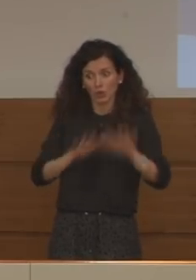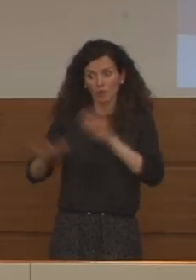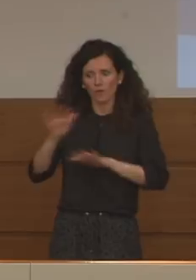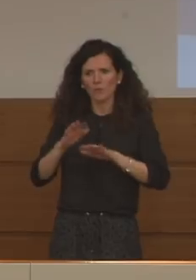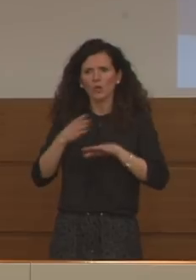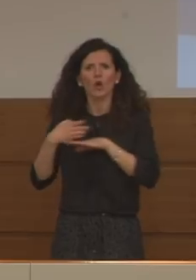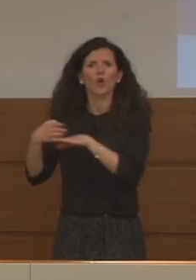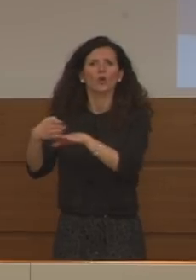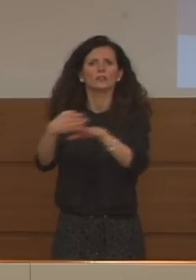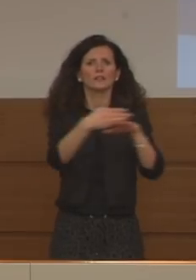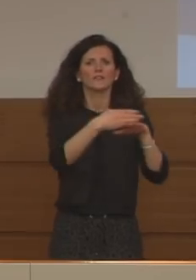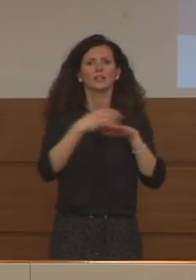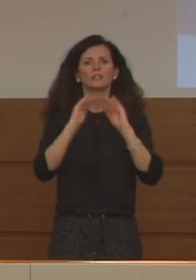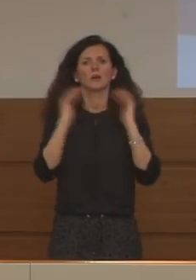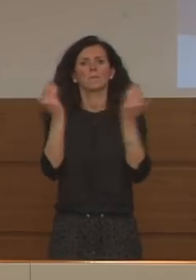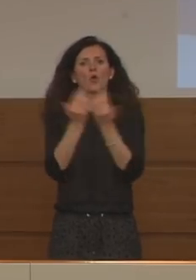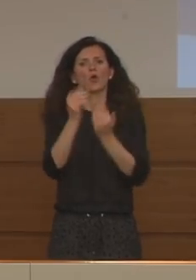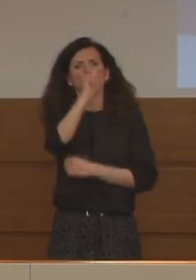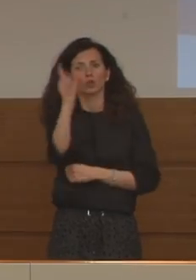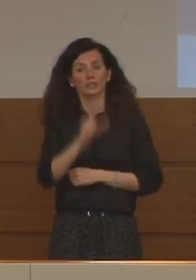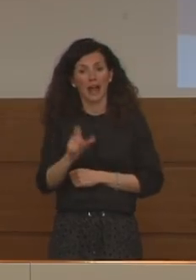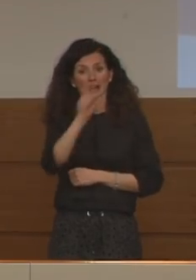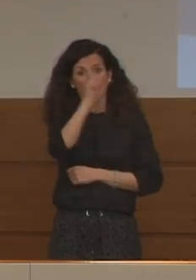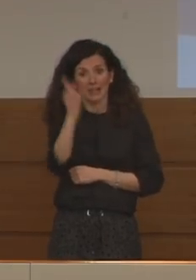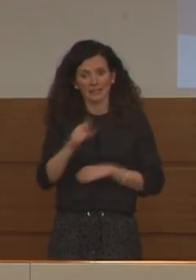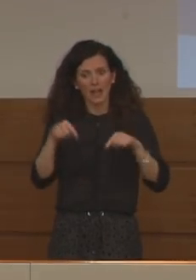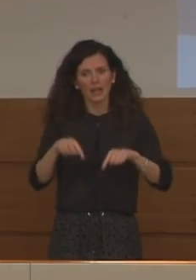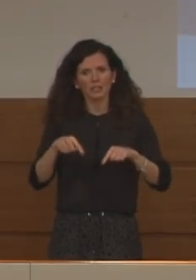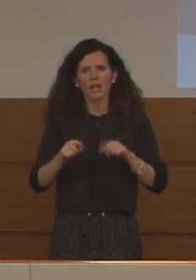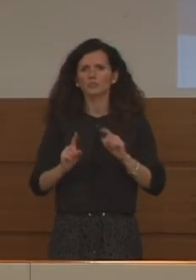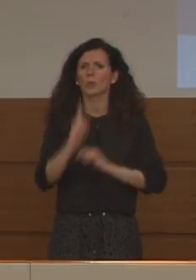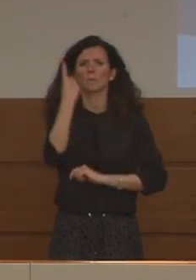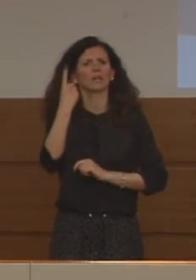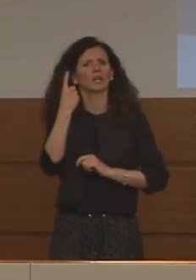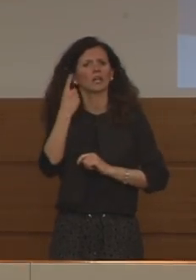che in questo momento è pilota, in qualche modo nel